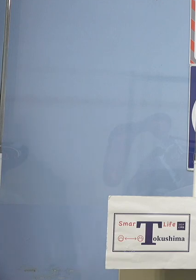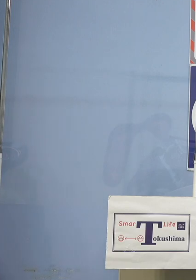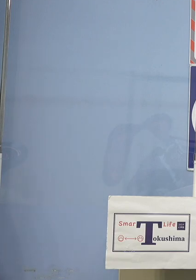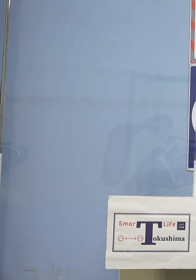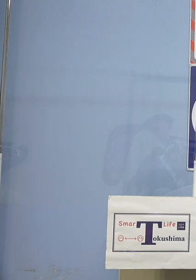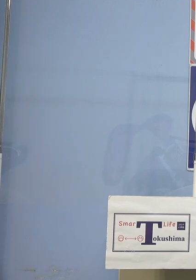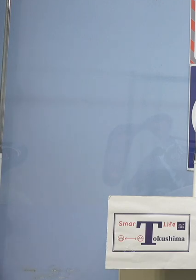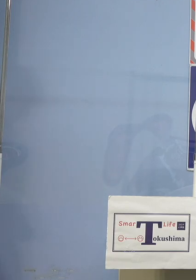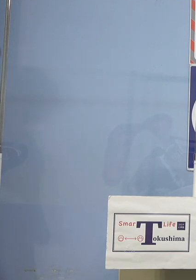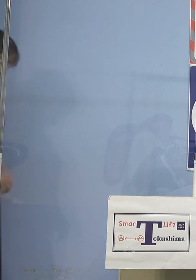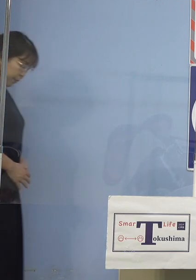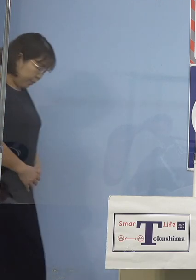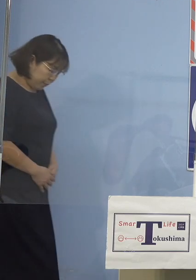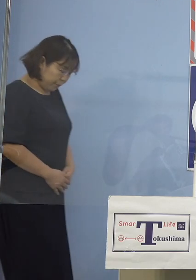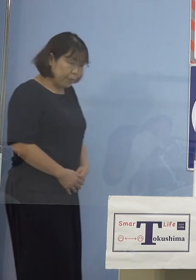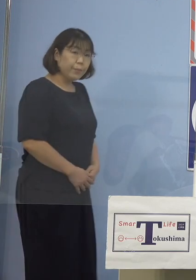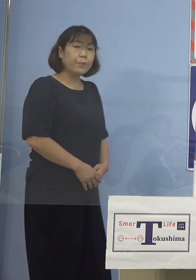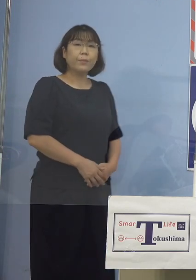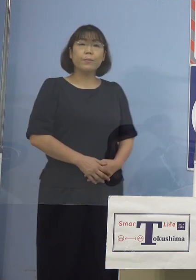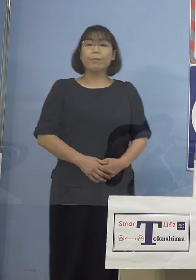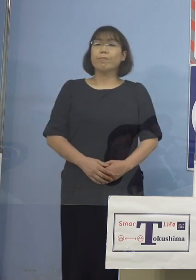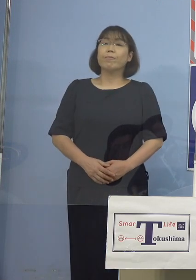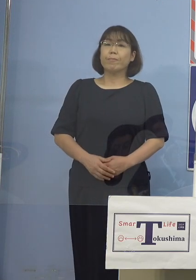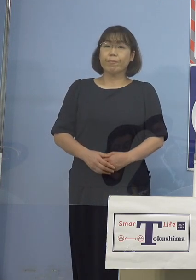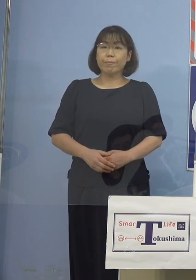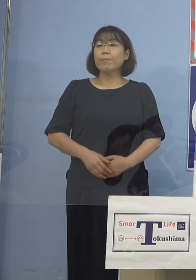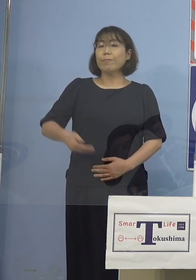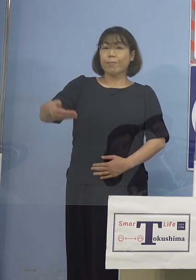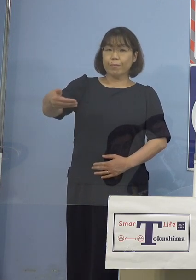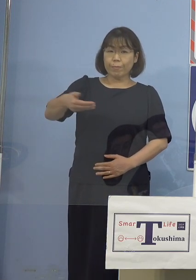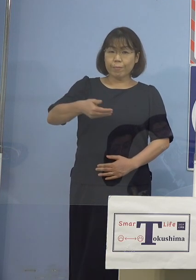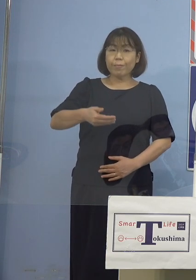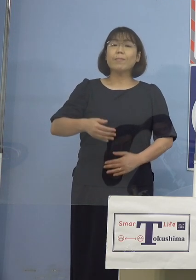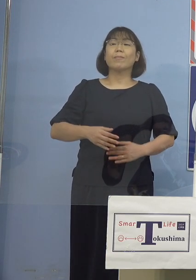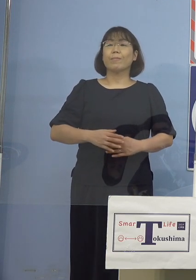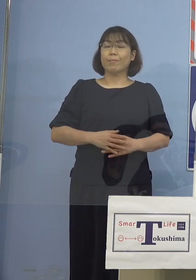（幹事社：毎日新聞社） 幹事社の毎日新聞（社）から質問させていただきます